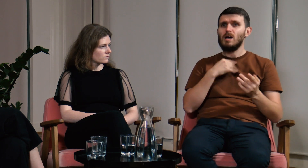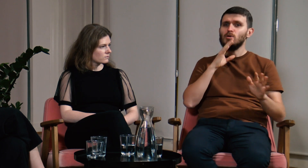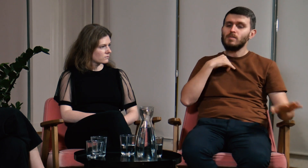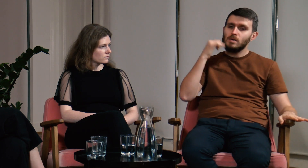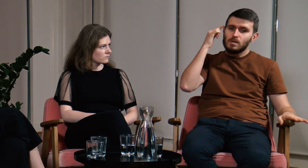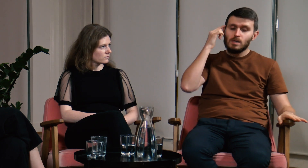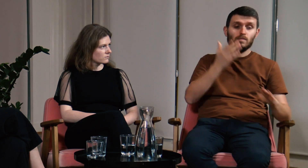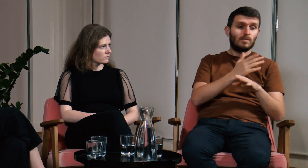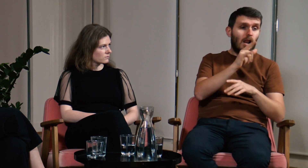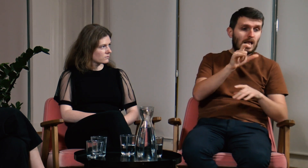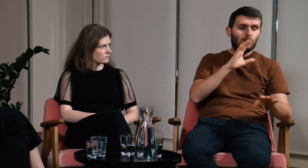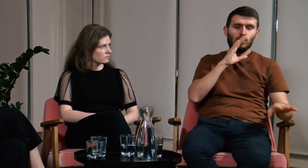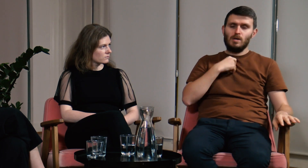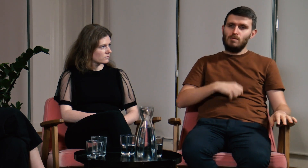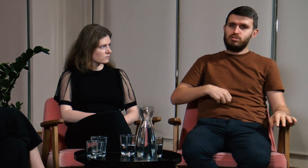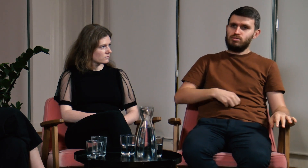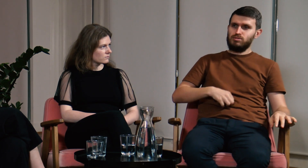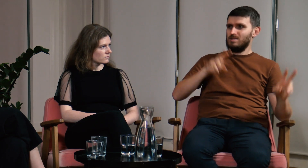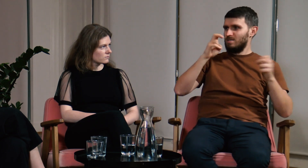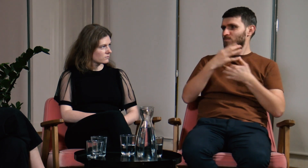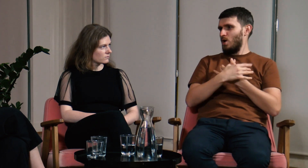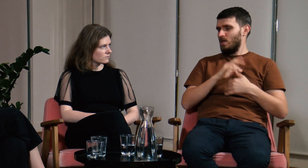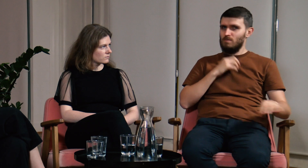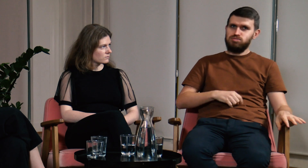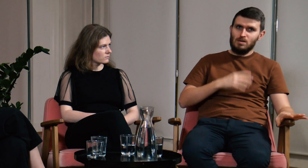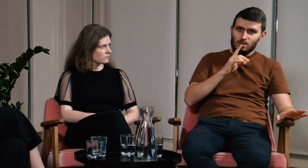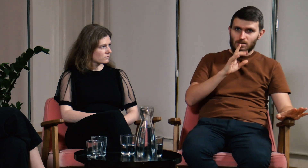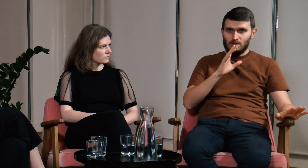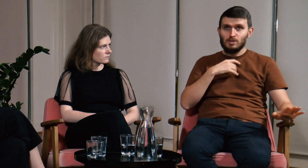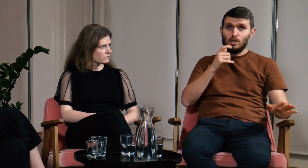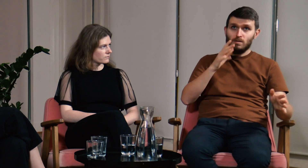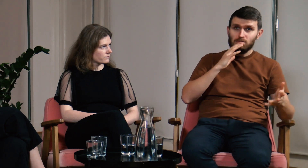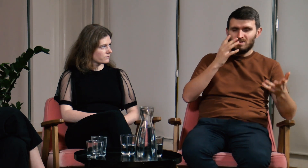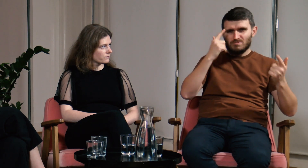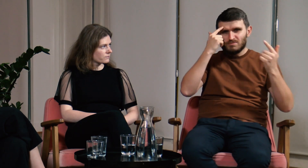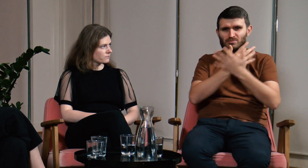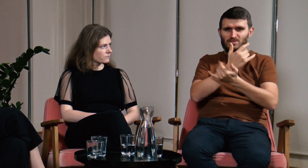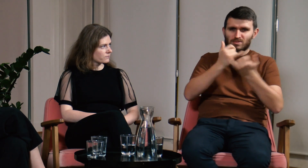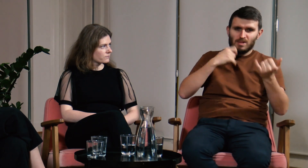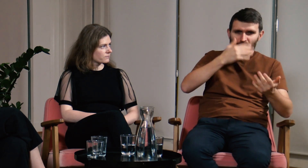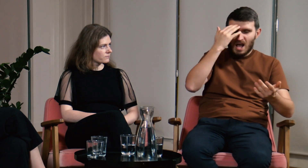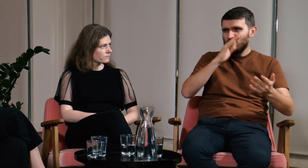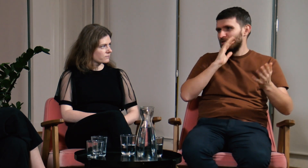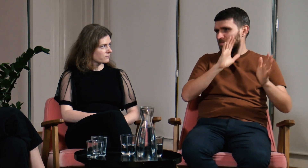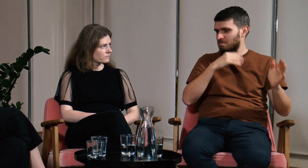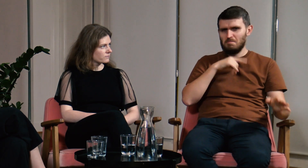Podczas studiów licencjackich ogromnie się stresowałem, obawiałem się nieprzewidzianych sytuacji.